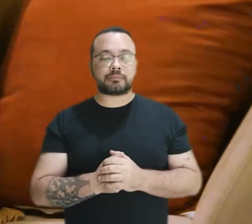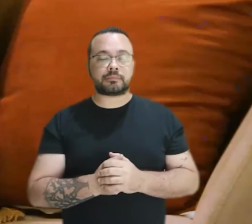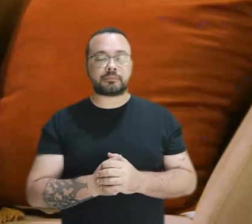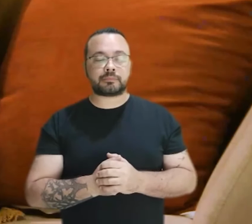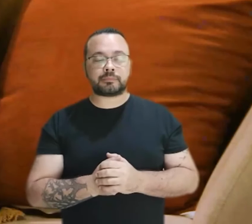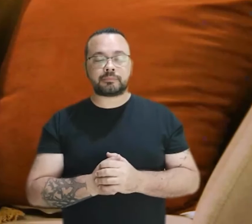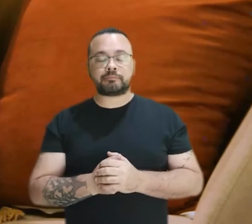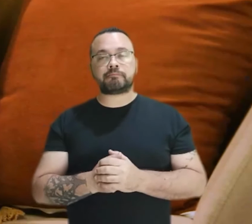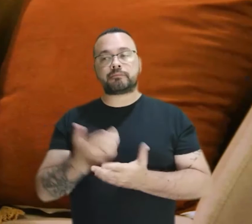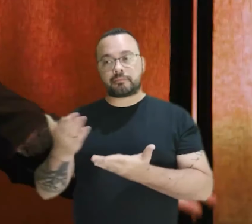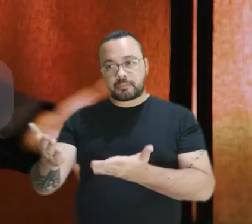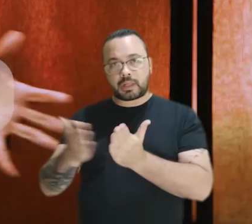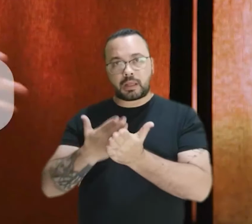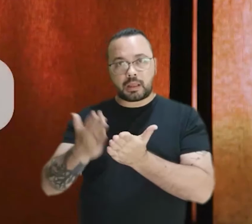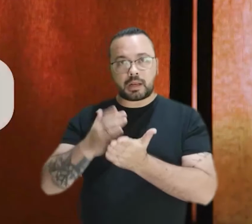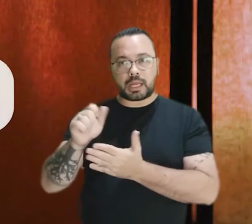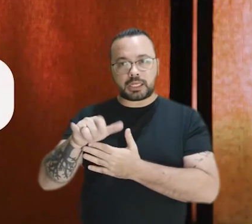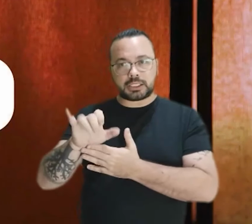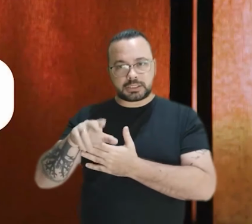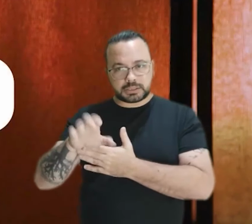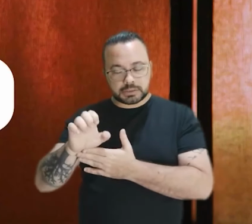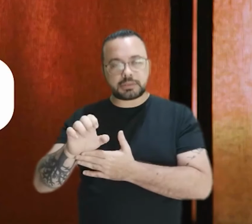Aline Motta. Da Aline Motta, o que mais você